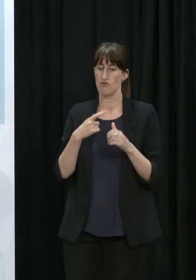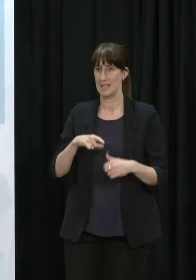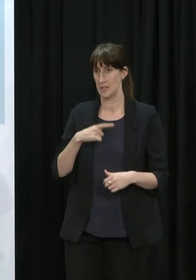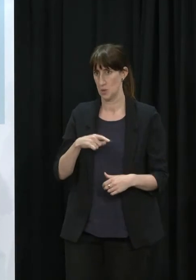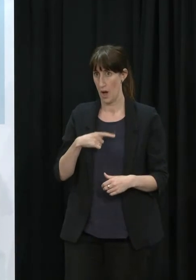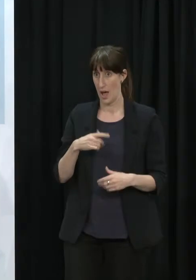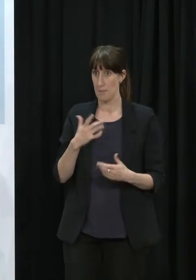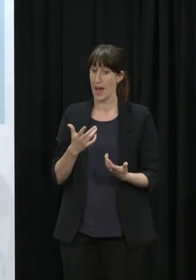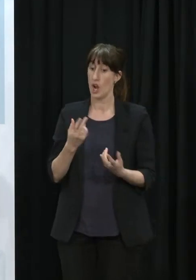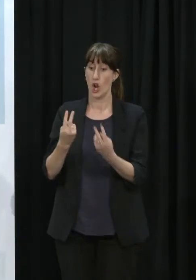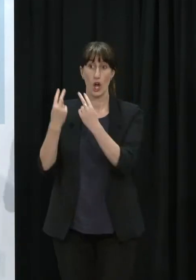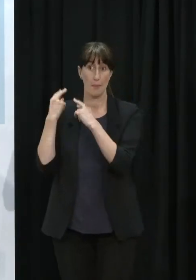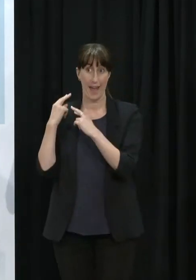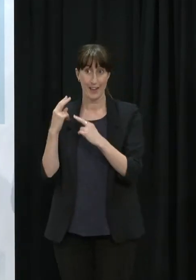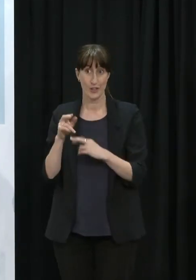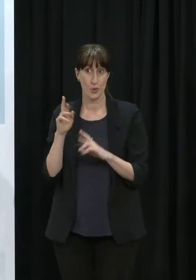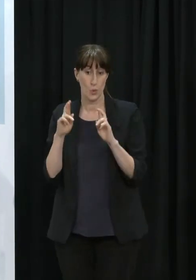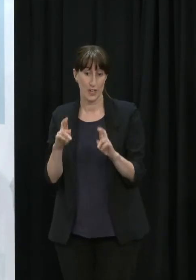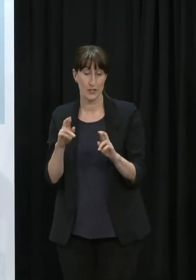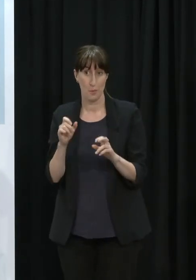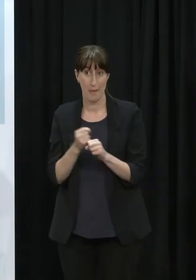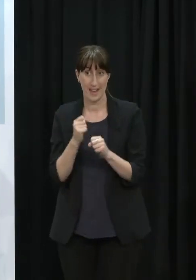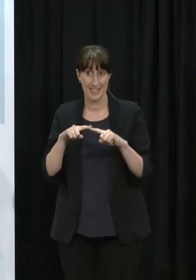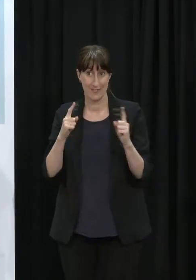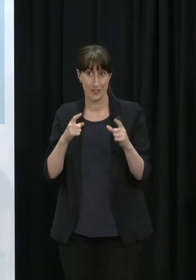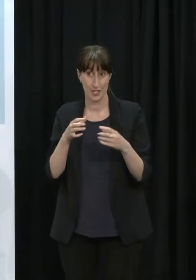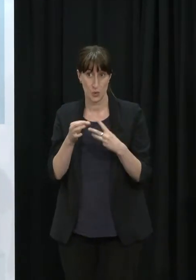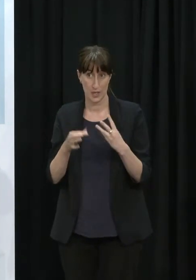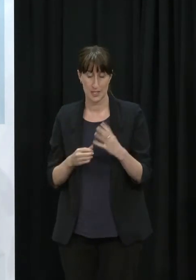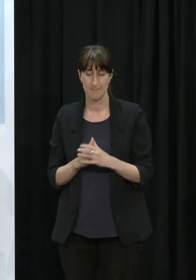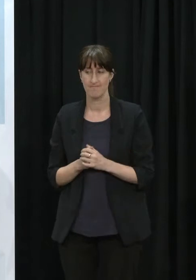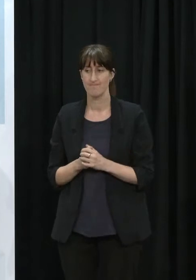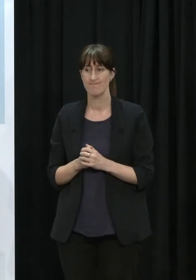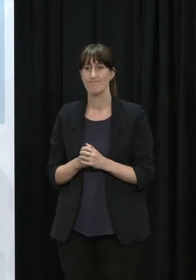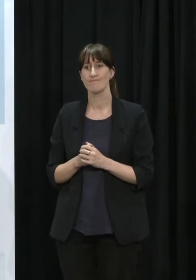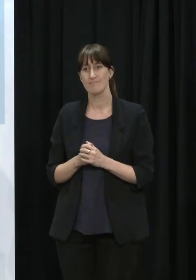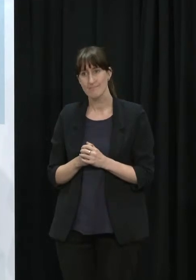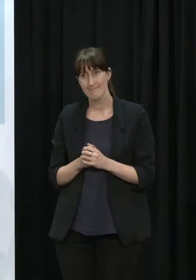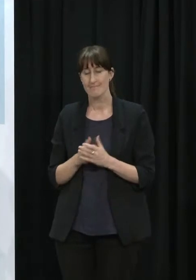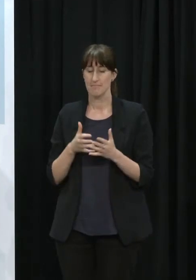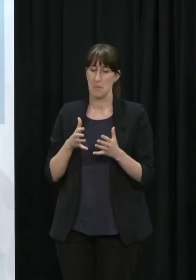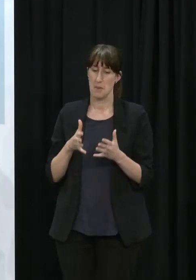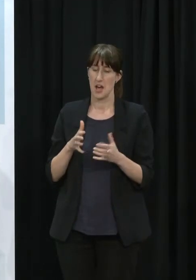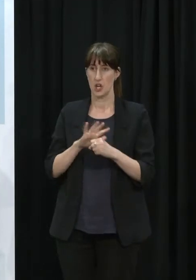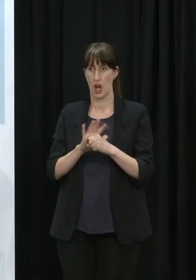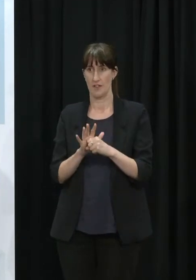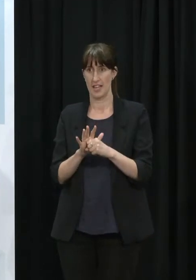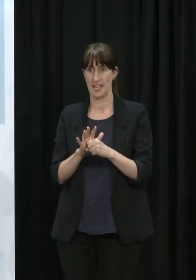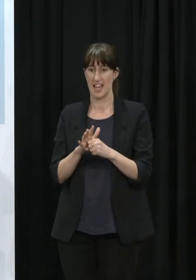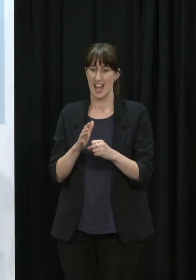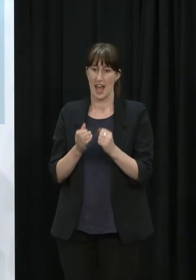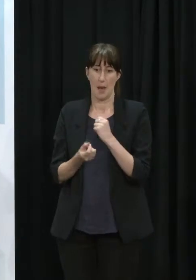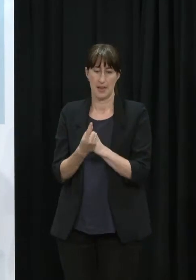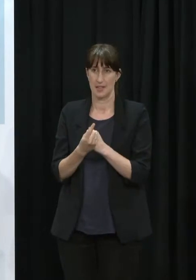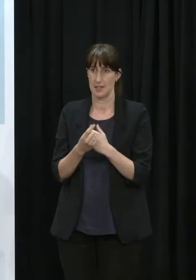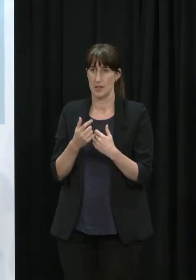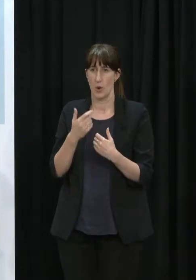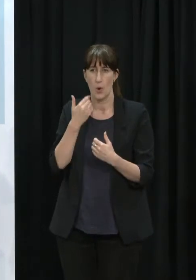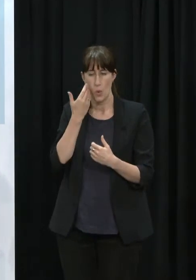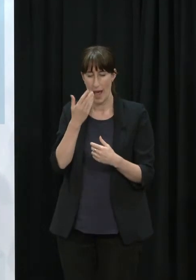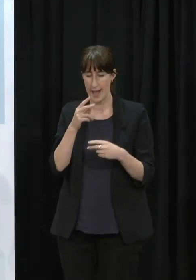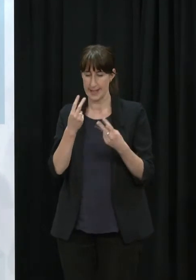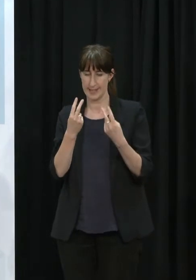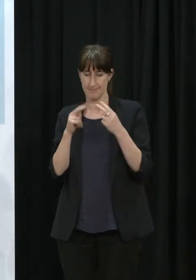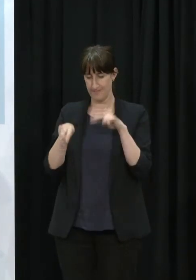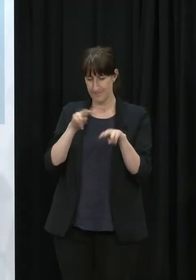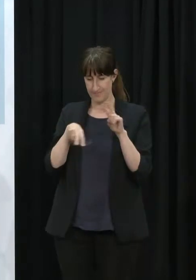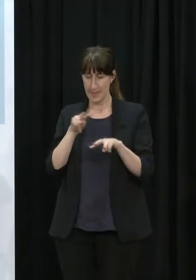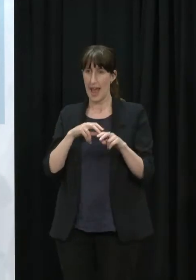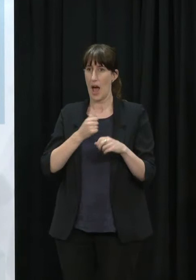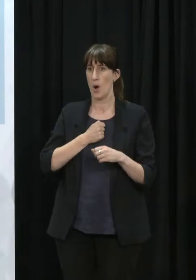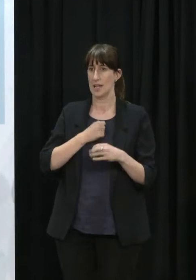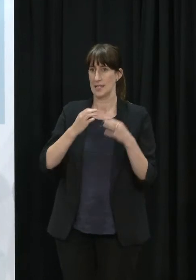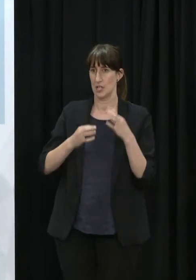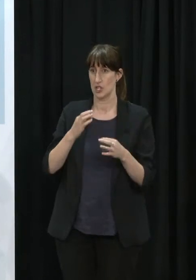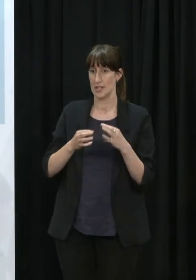tohutohu. E pouri ana koe i